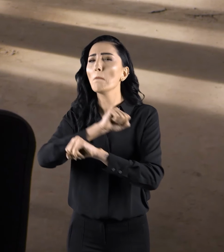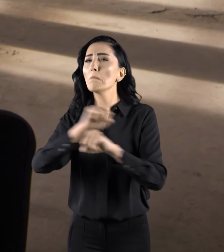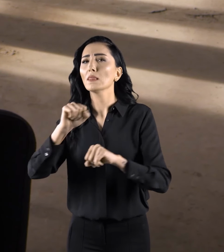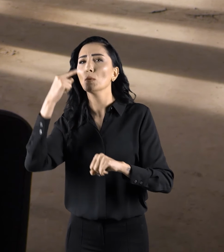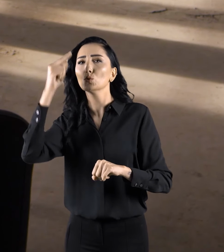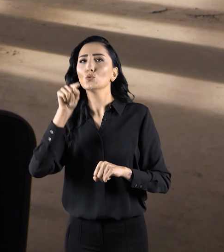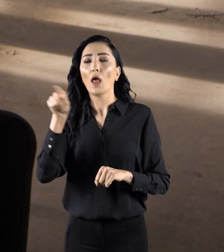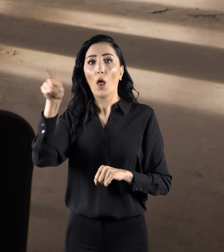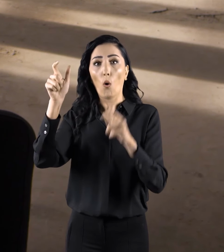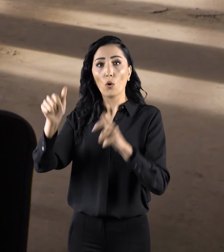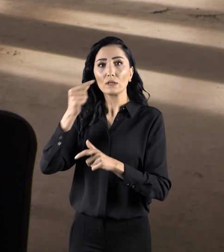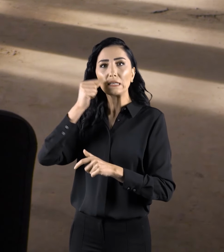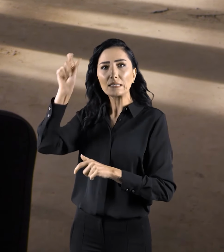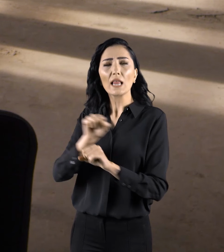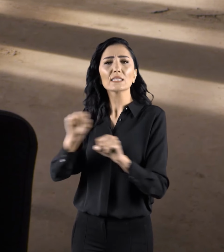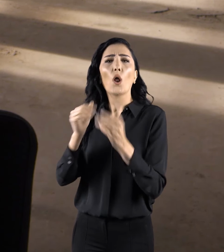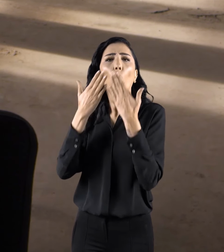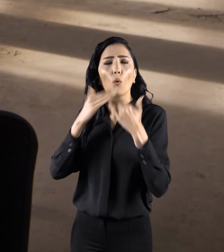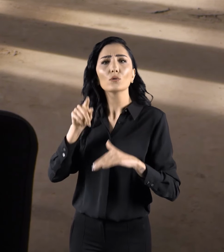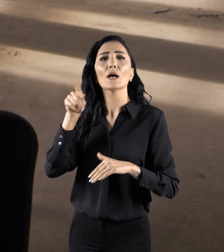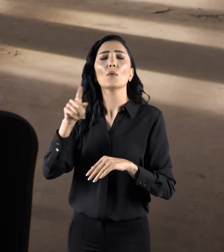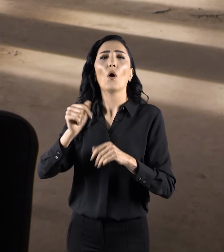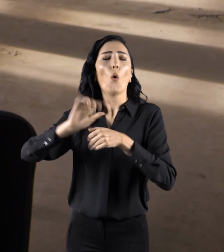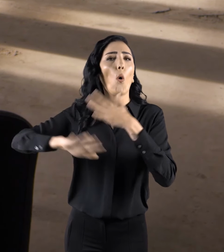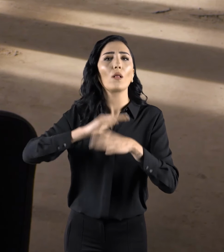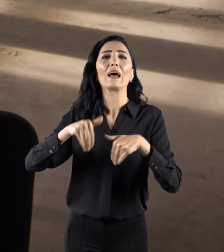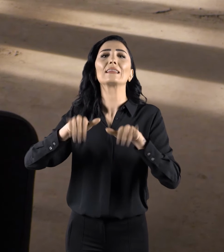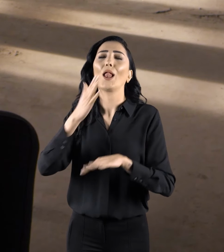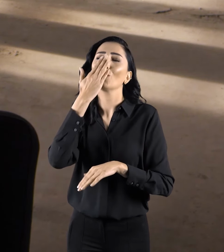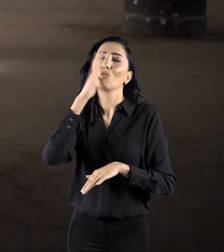eğer orada insanlar etkilenmiyorsa bu bir afet değil bu bir doğa olayıdır.